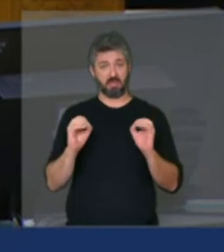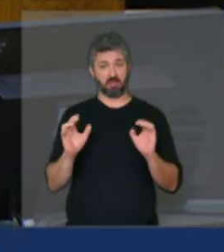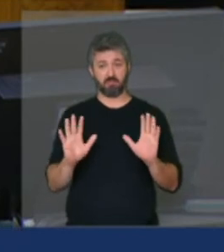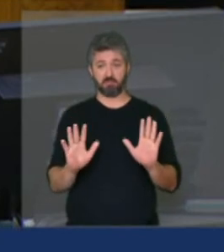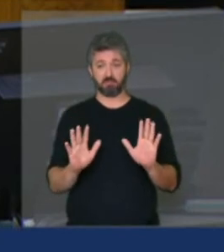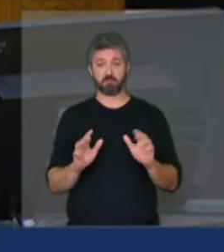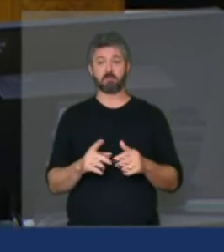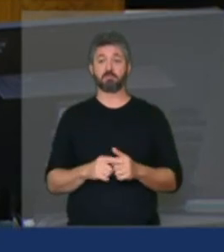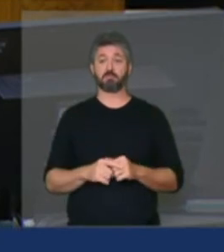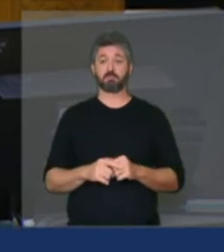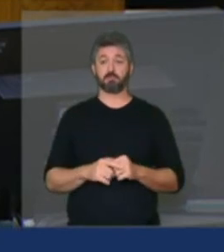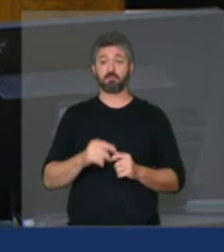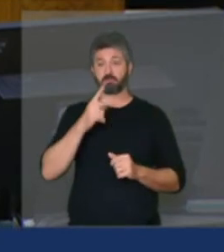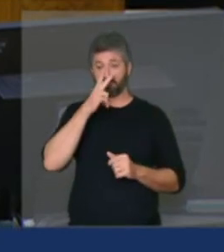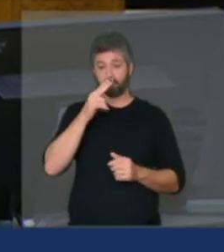DO MINISTRO CHEFE DA CASA